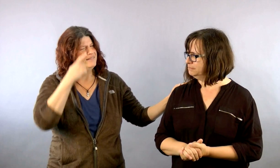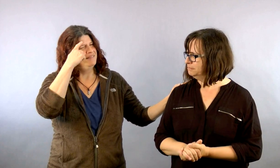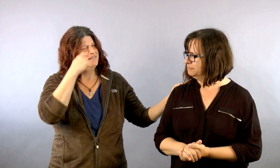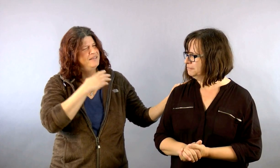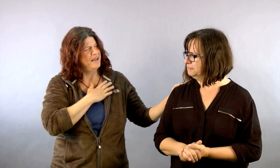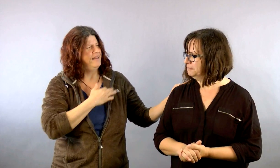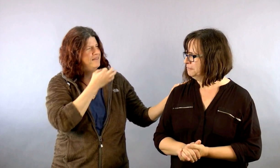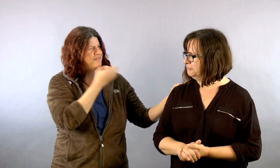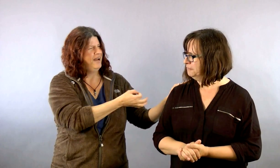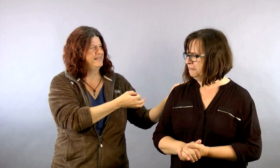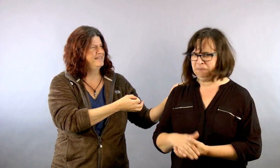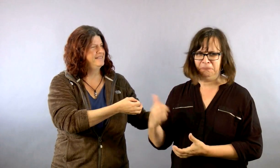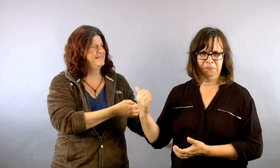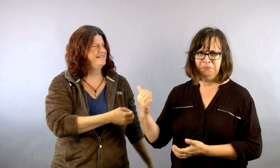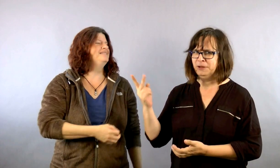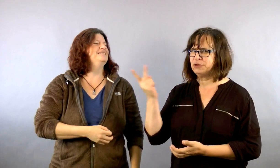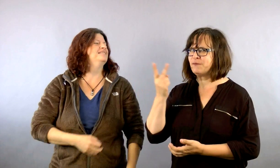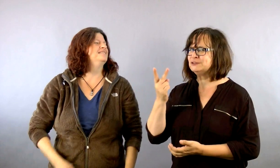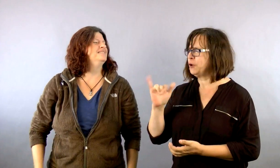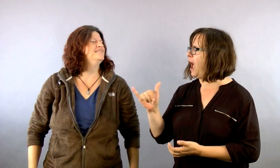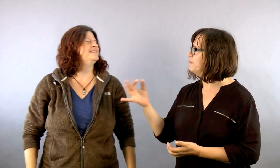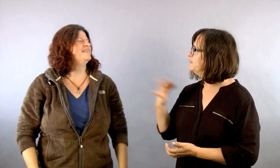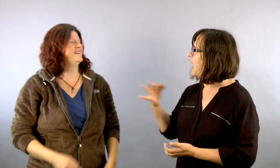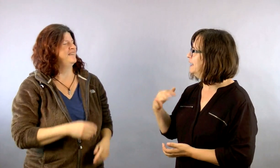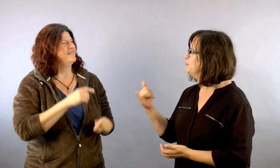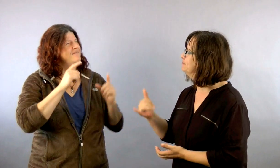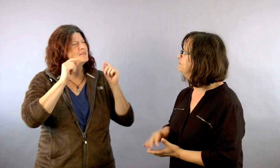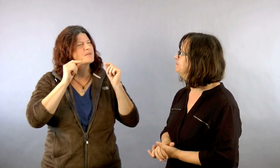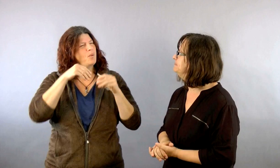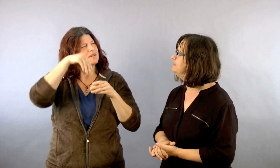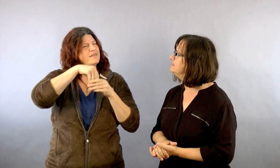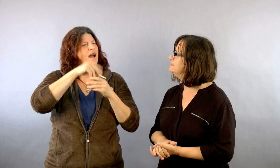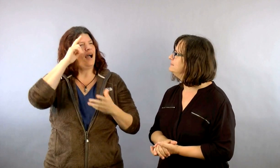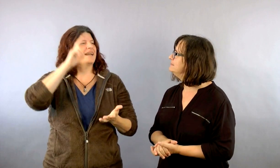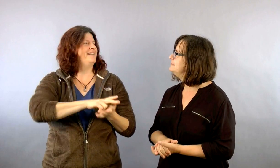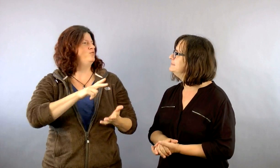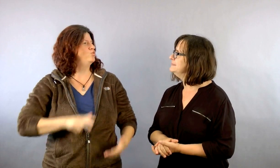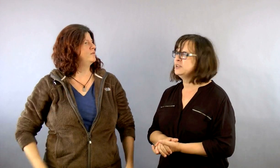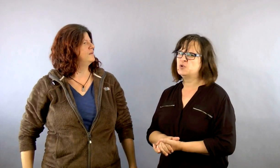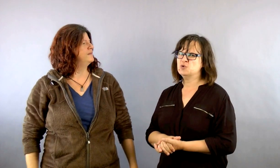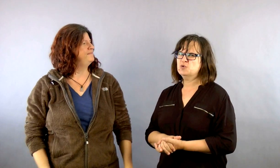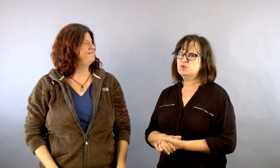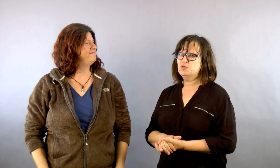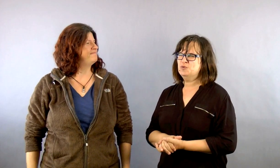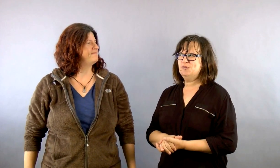Ich würde dich gerne etwas fragen. Selbstverständlich, ja! Was möchtest du denn wissen? Was ist die inhaltliche Bedeutung der Anerkennung?